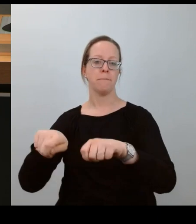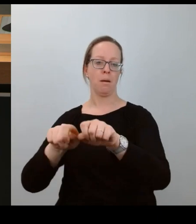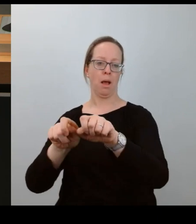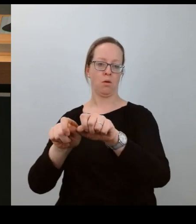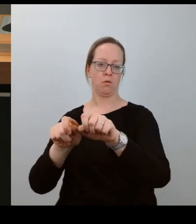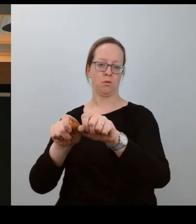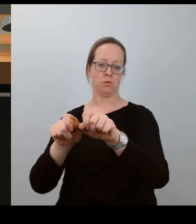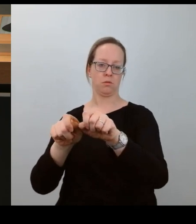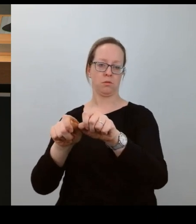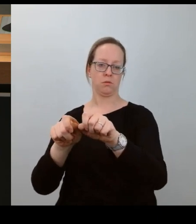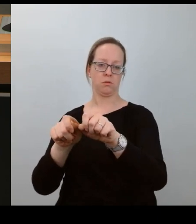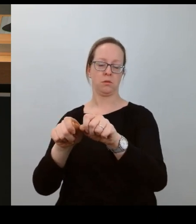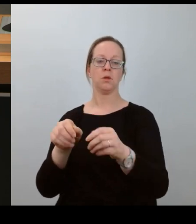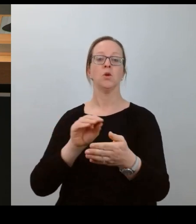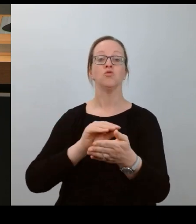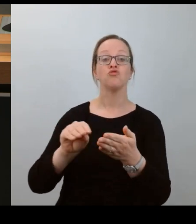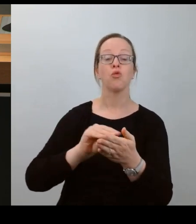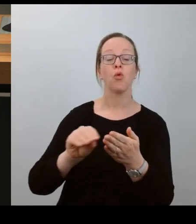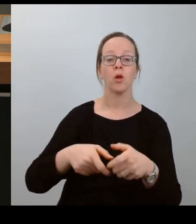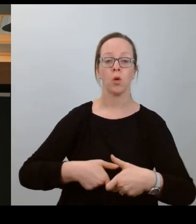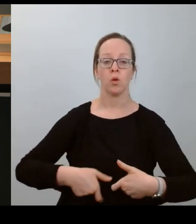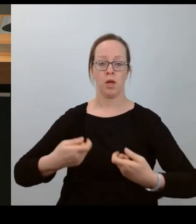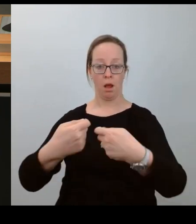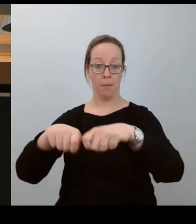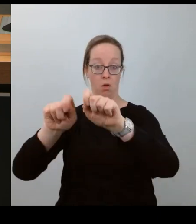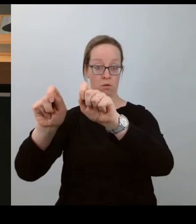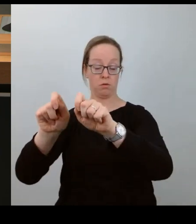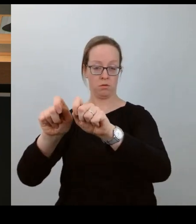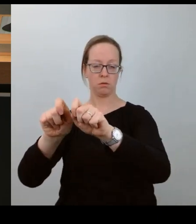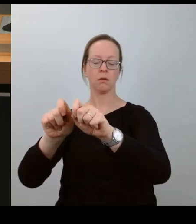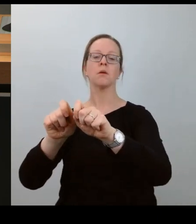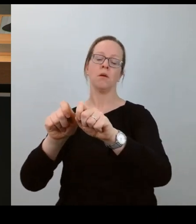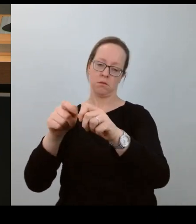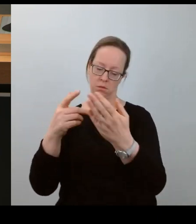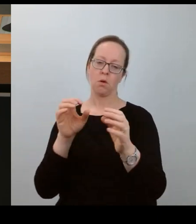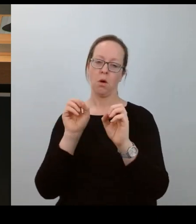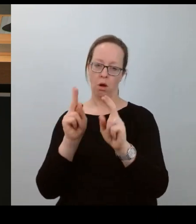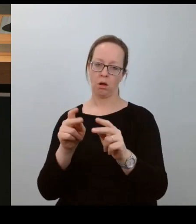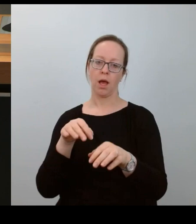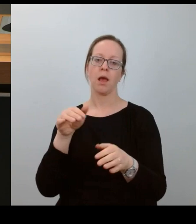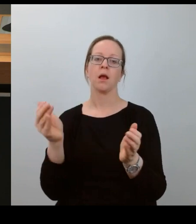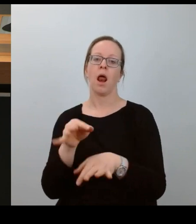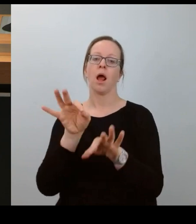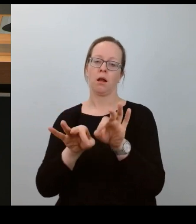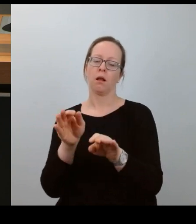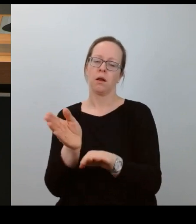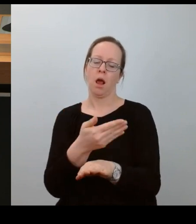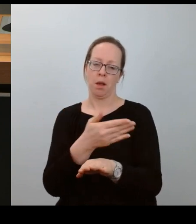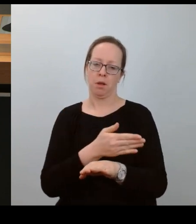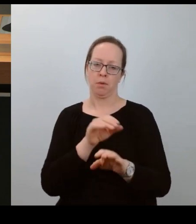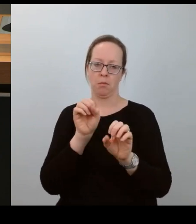Es reicht nicht aus, dass ein Bezirk um die Ecke kommt und sagt: Wir wollen eine Schule hinter gibt für die Kleingartenanlage, das alles gibt es nicht. Und dann sagen